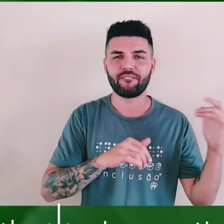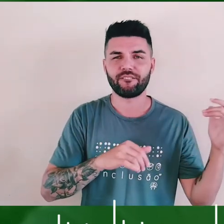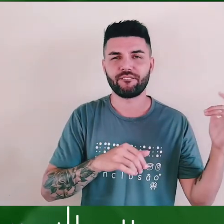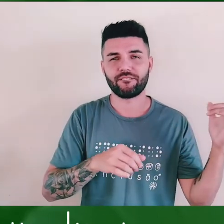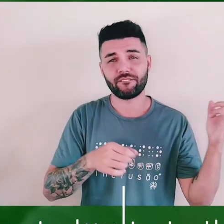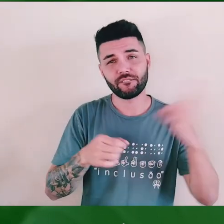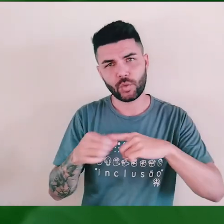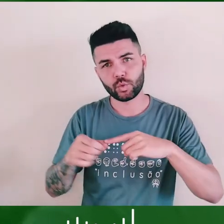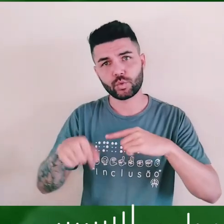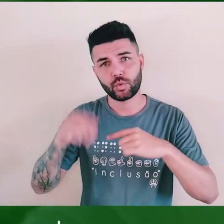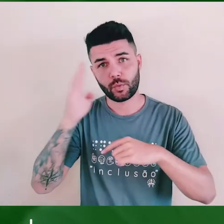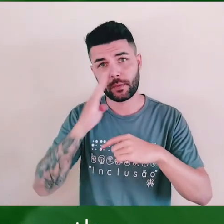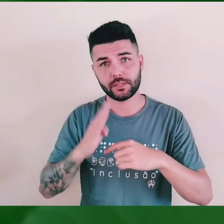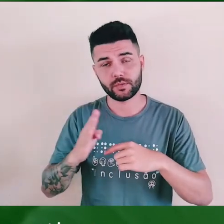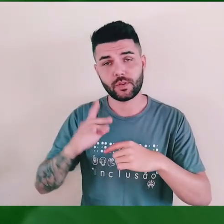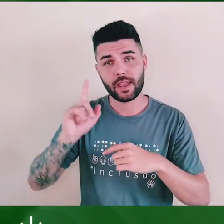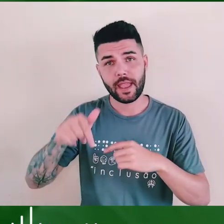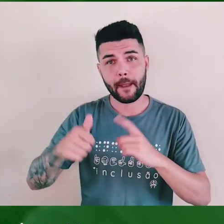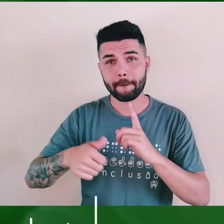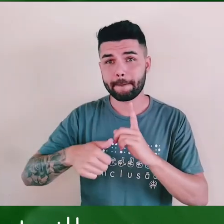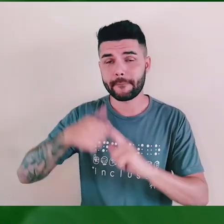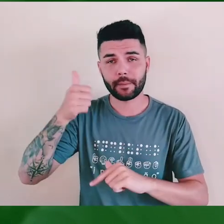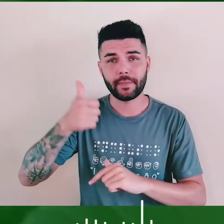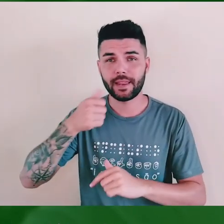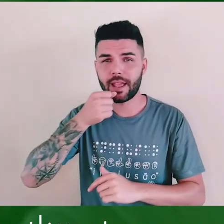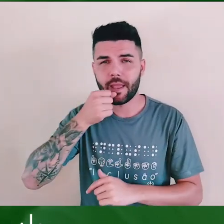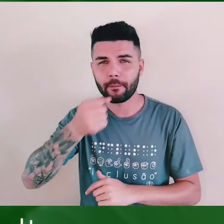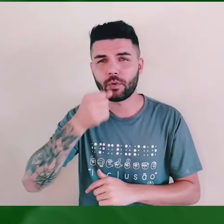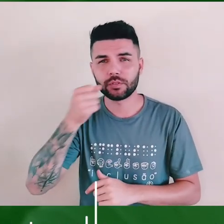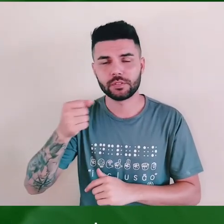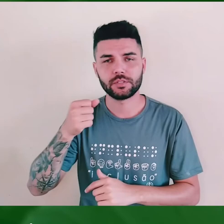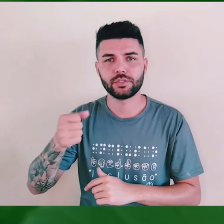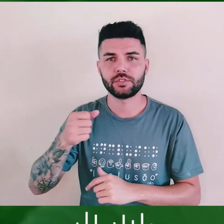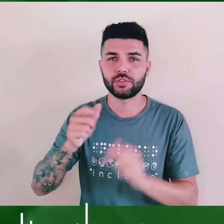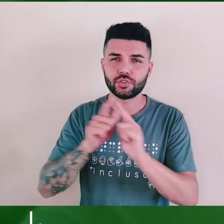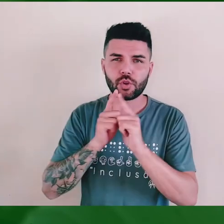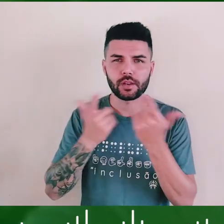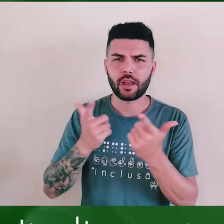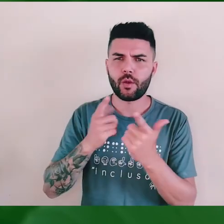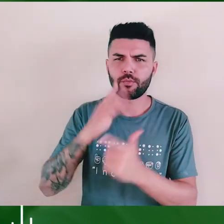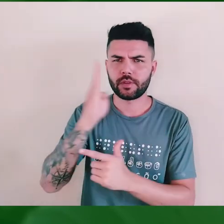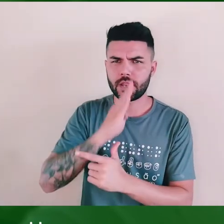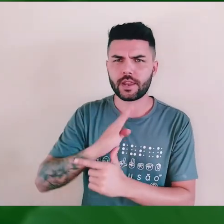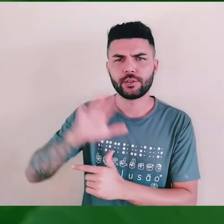no Jornal Nacional. Cara, pensa o quanto eu já tava achando do caramba, estar em Mendelín,